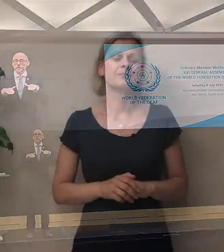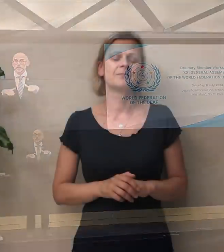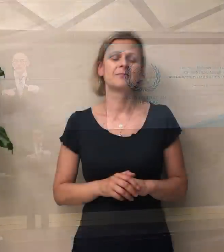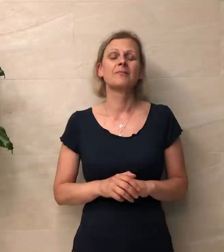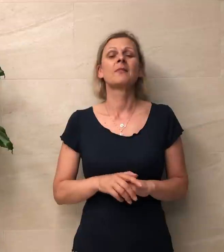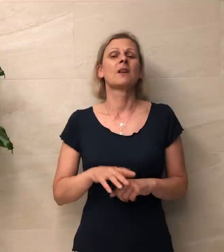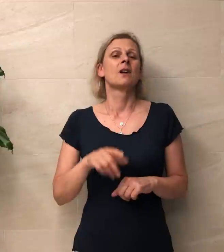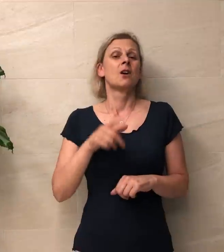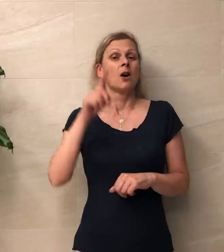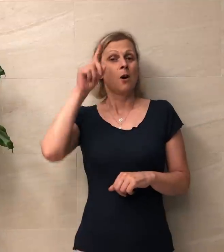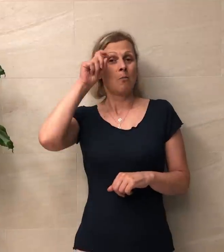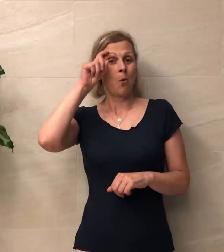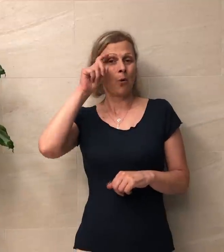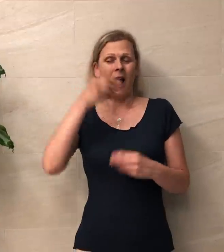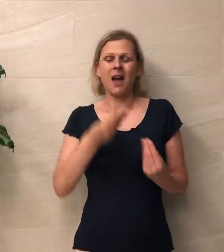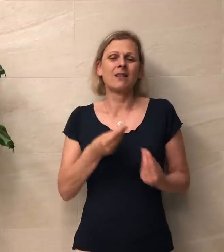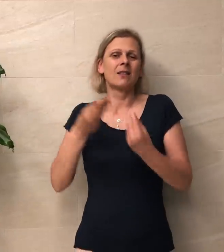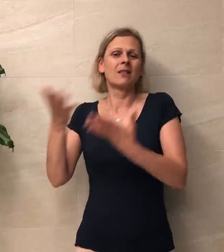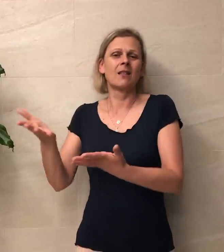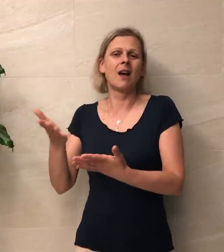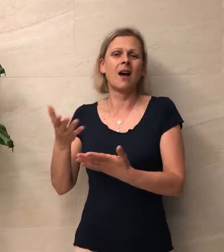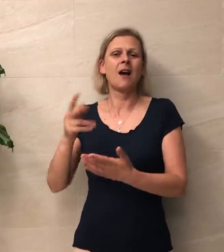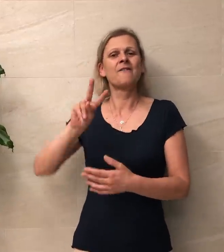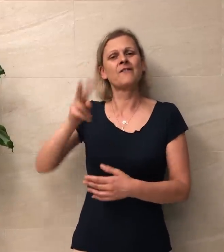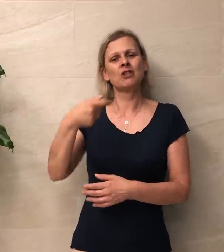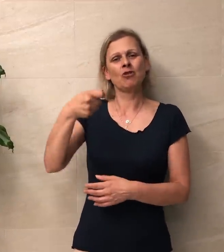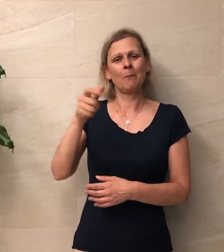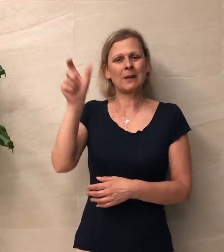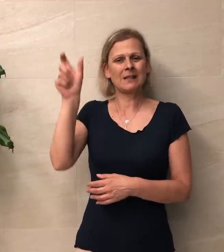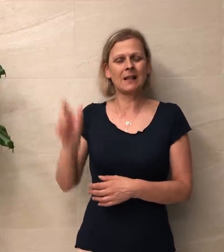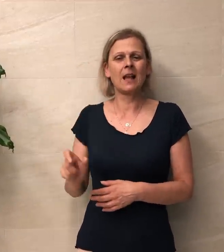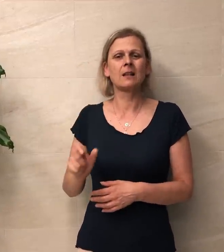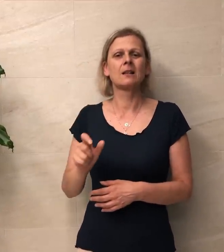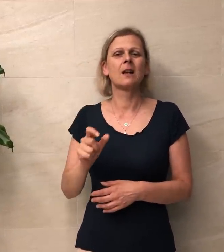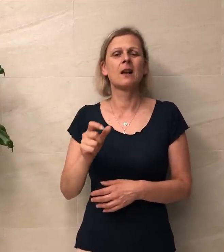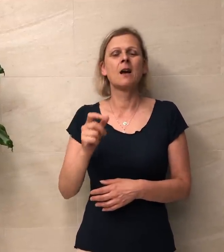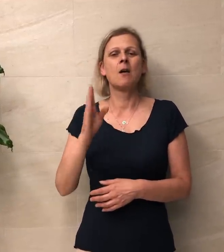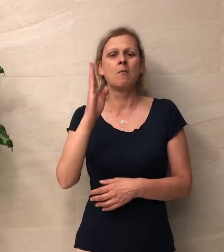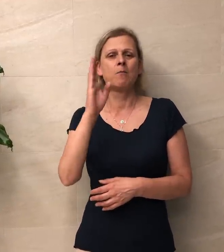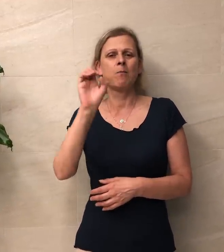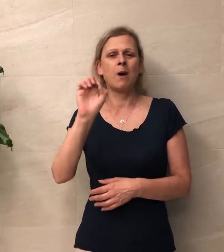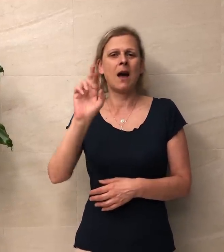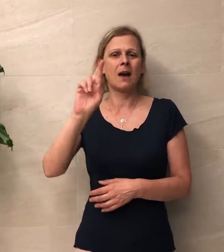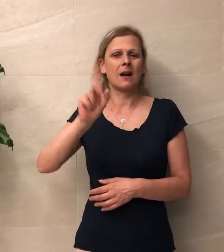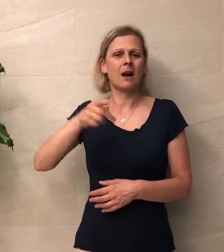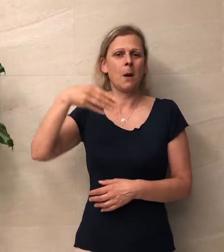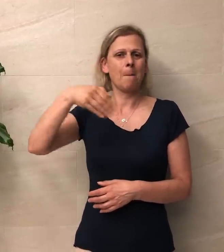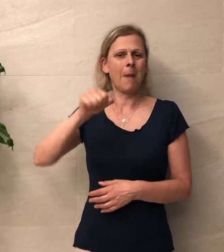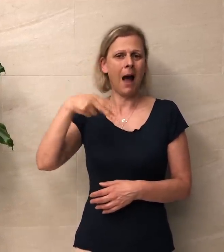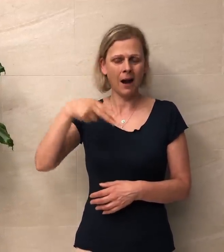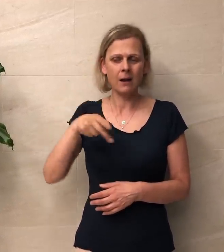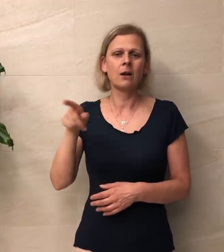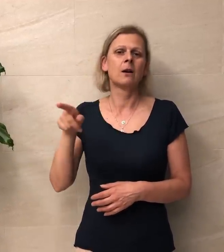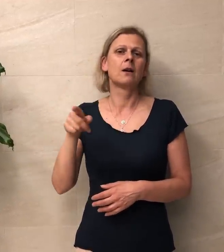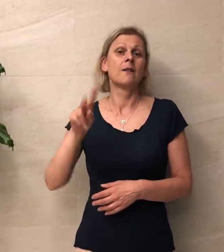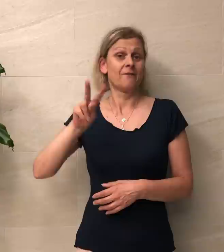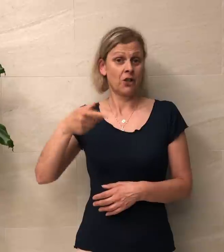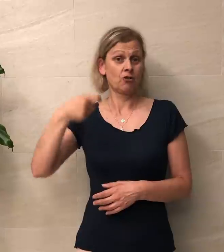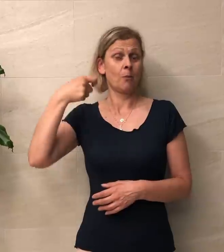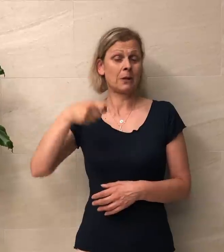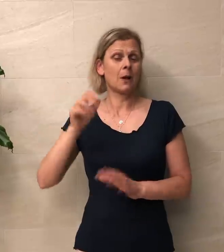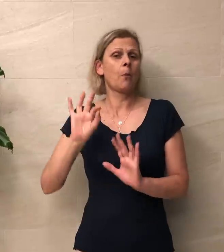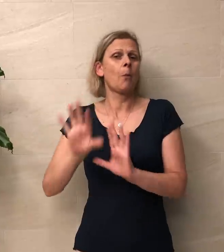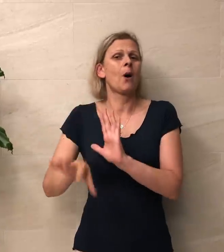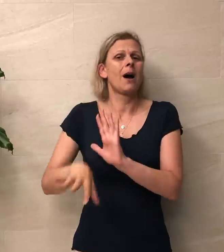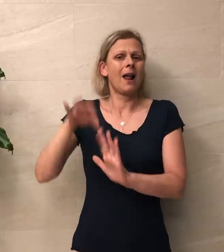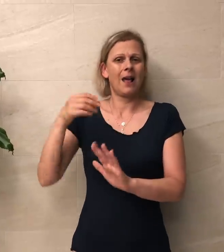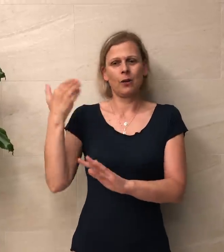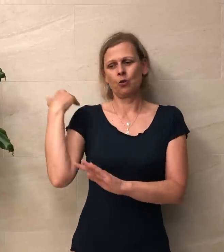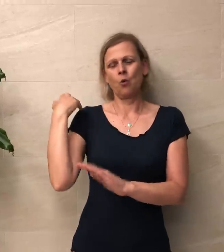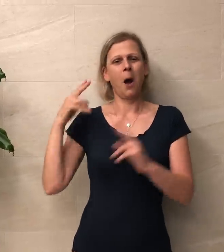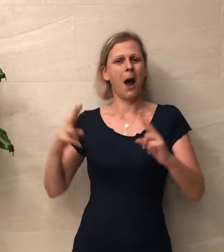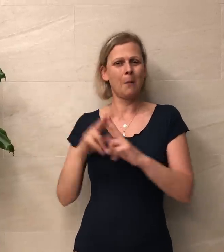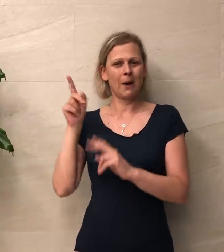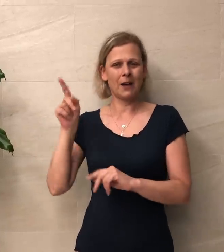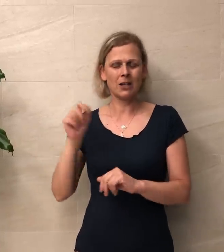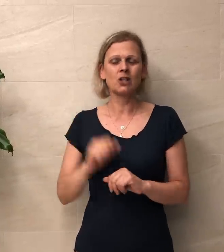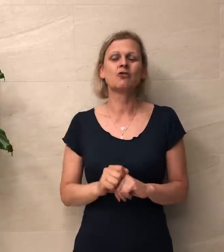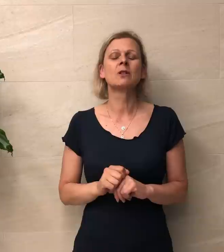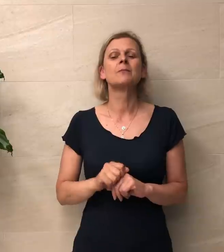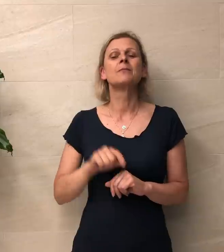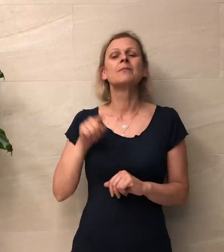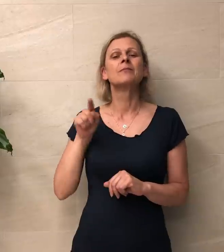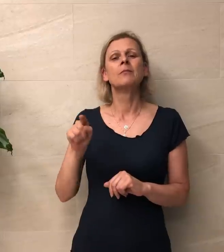Il Presidente Murray ha passato la parola al Vice Presidente Bergmann, che è stato eletto nella scorsa Assemblea Generale WFD di Parigi, che ha illustrato